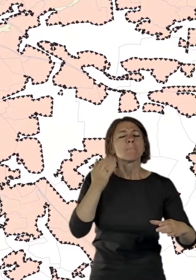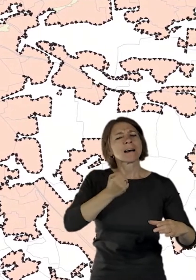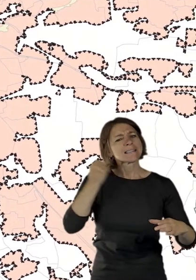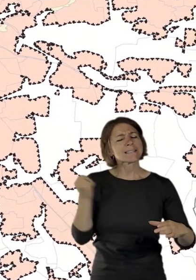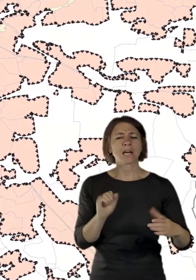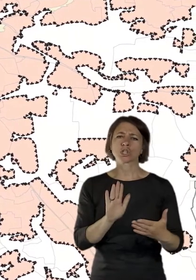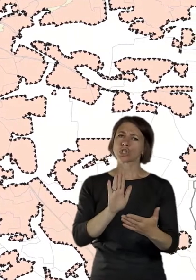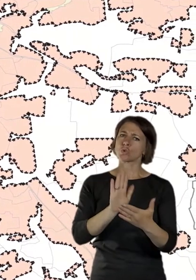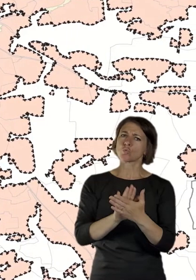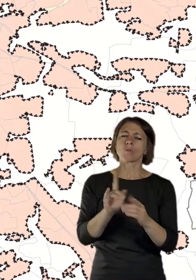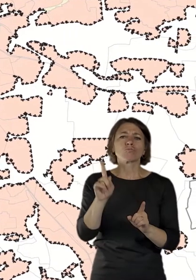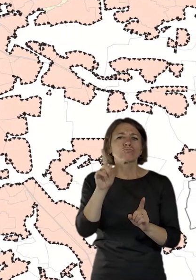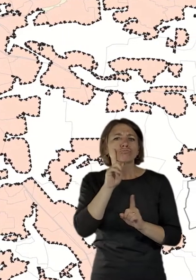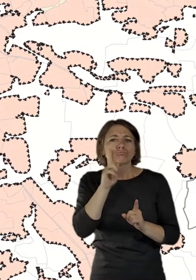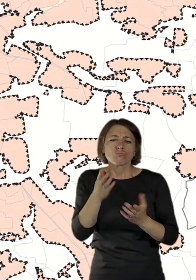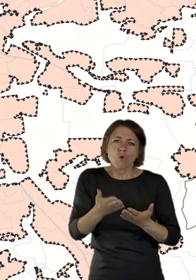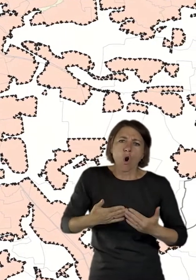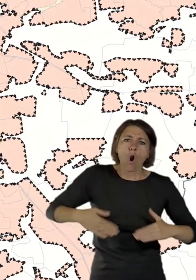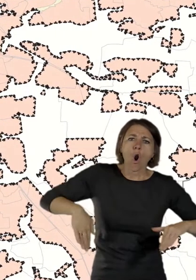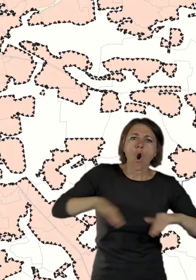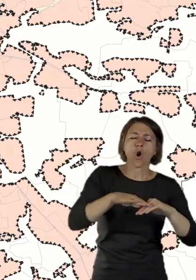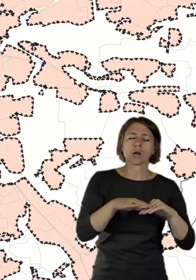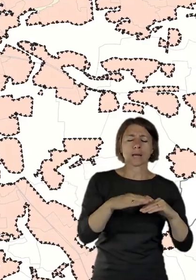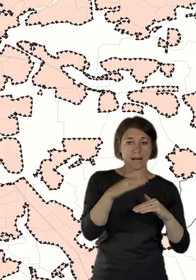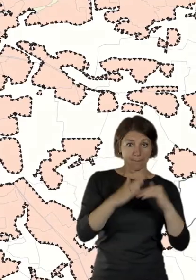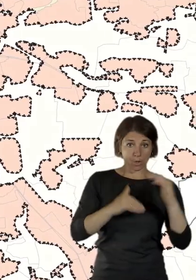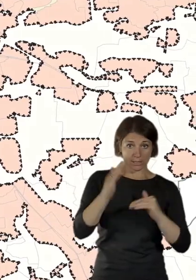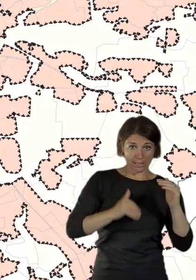stávající zástavby a vymezuje nové plochy a pravidla na základě Pražských